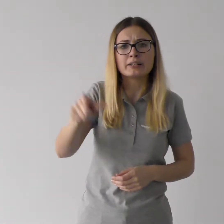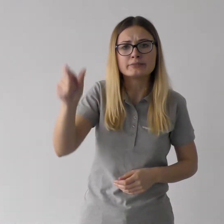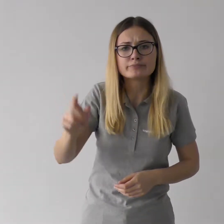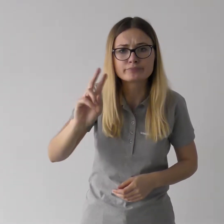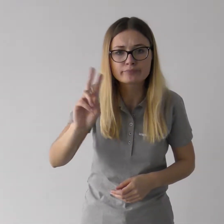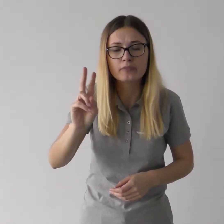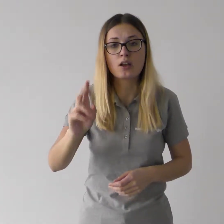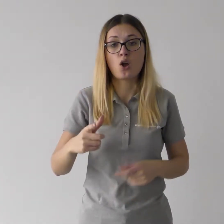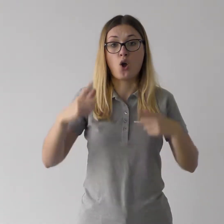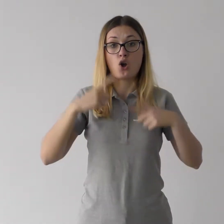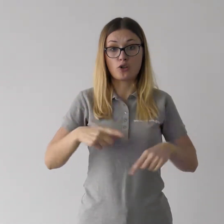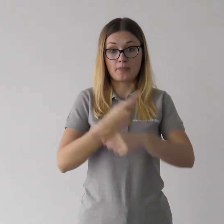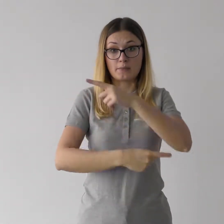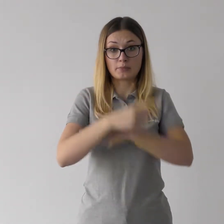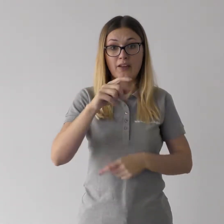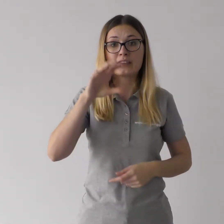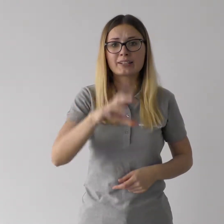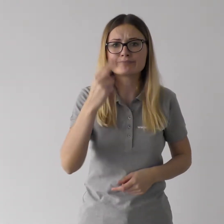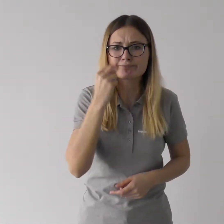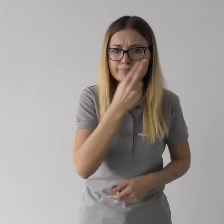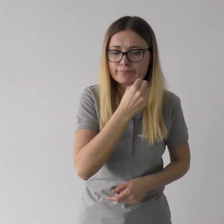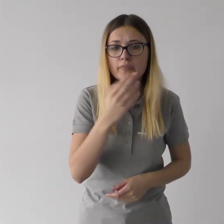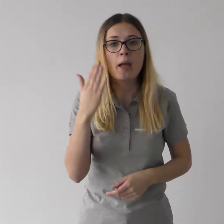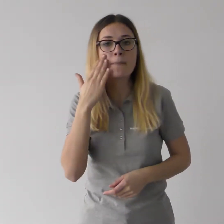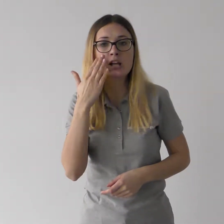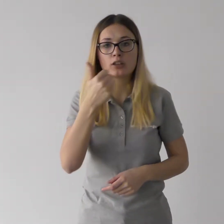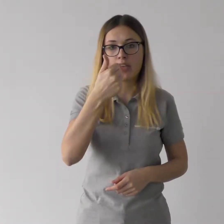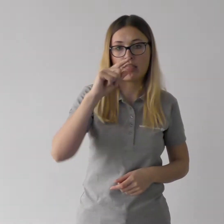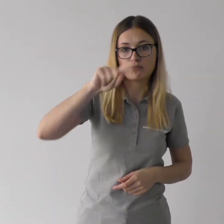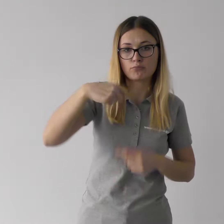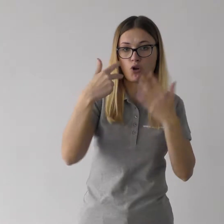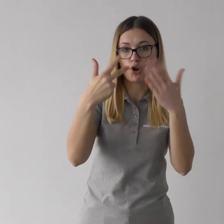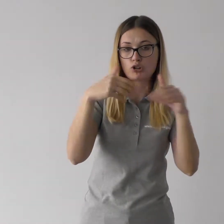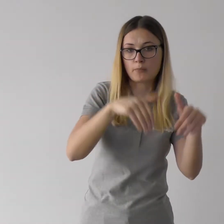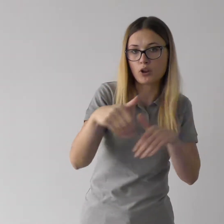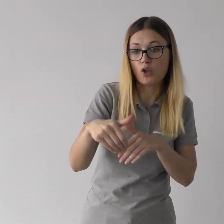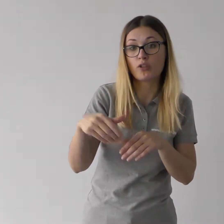Wśród nich są m.in. osoby z niepełnosprawnością wzroku (1,8 mln)